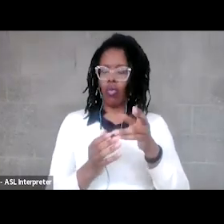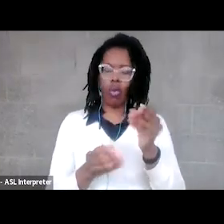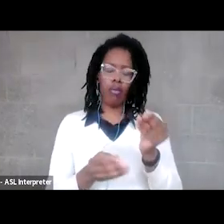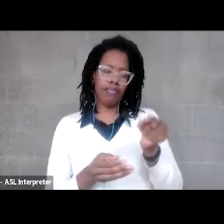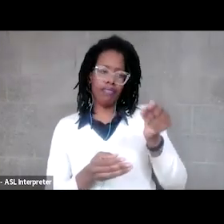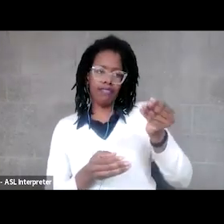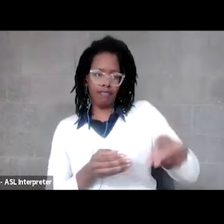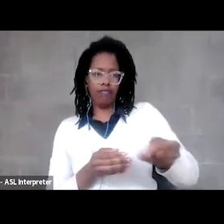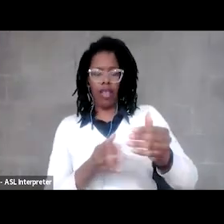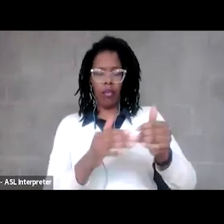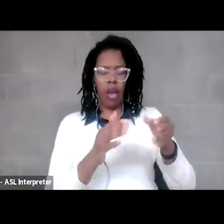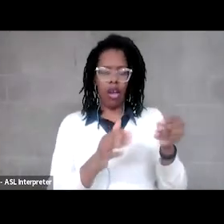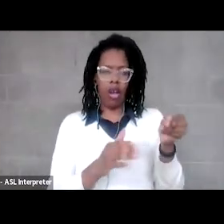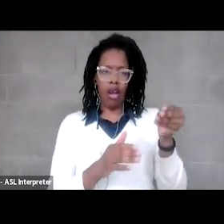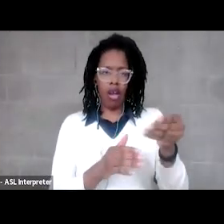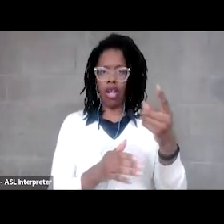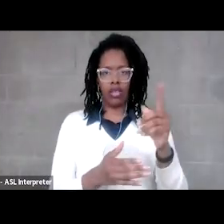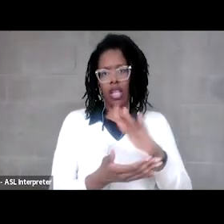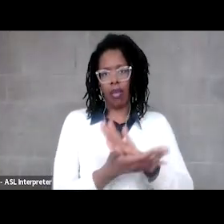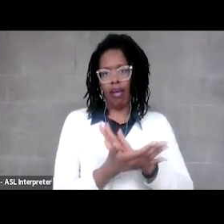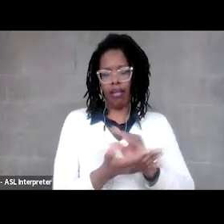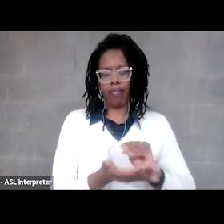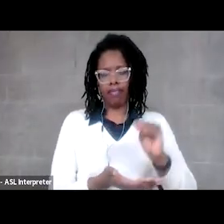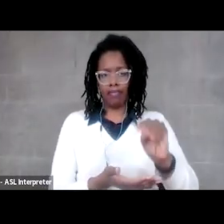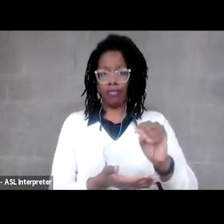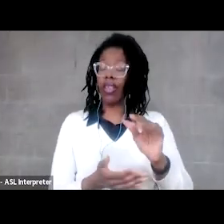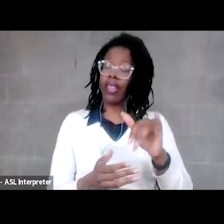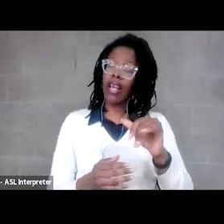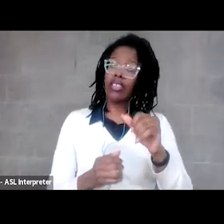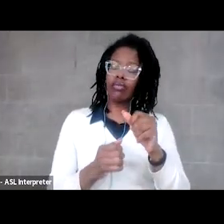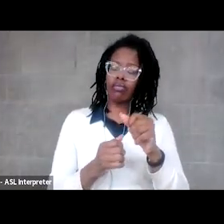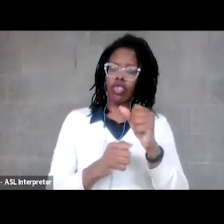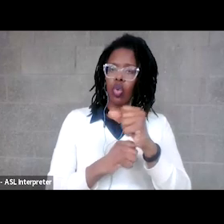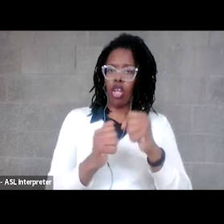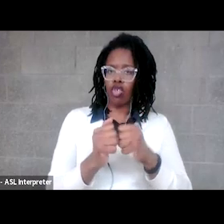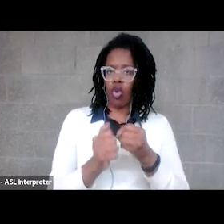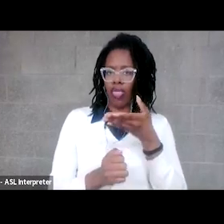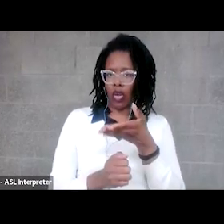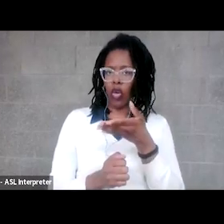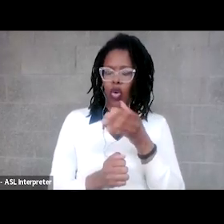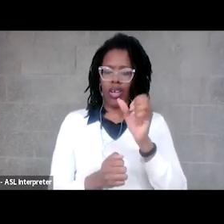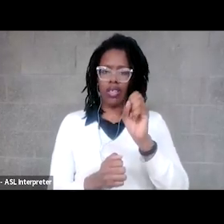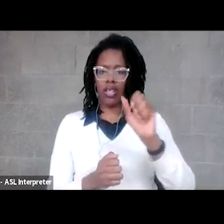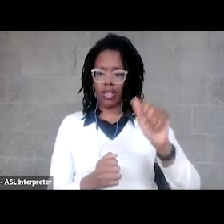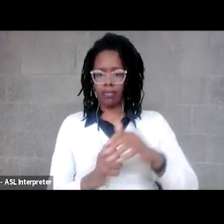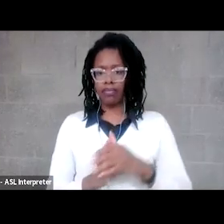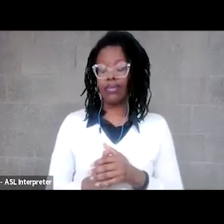en el buzón de entrega. Eso muestra un poco de la estructura allí. Y en el SAMHSA SOAR TA Center,